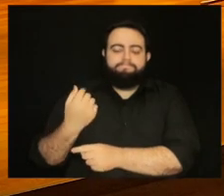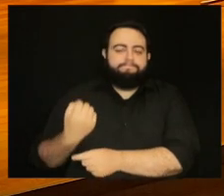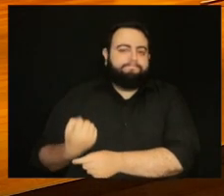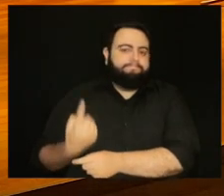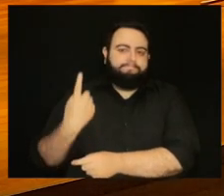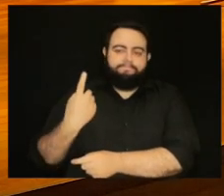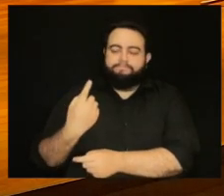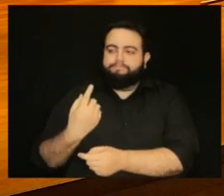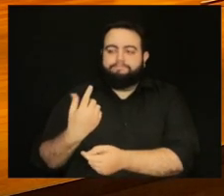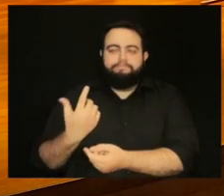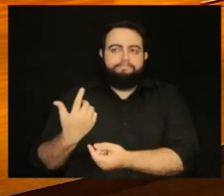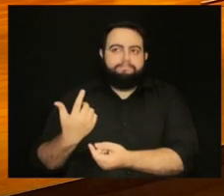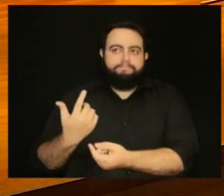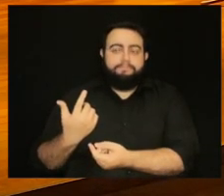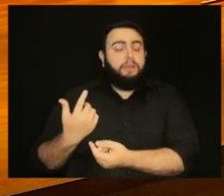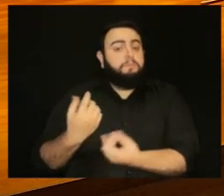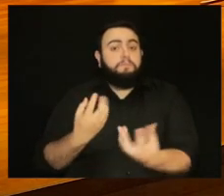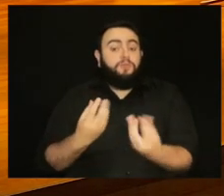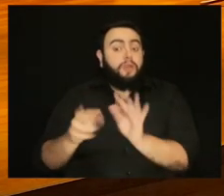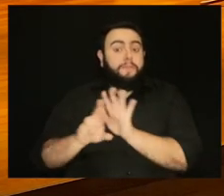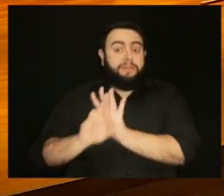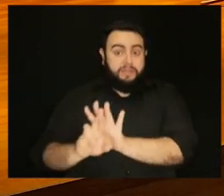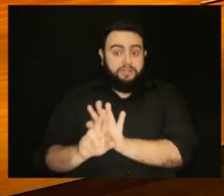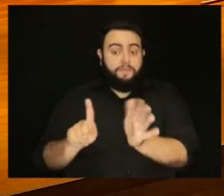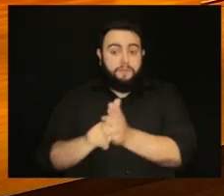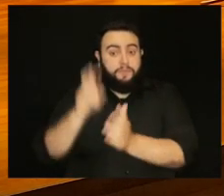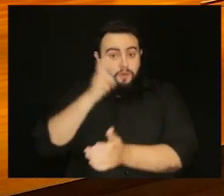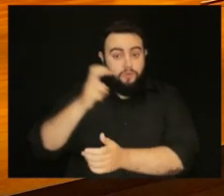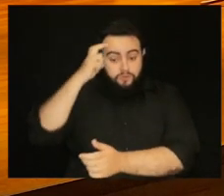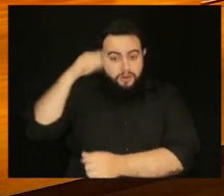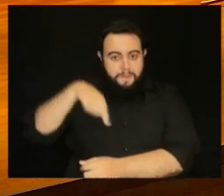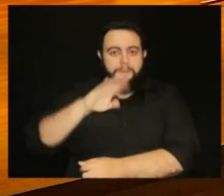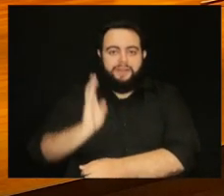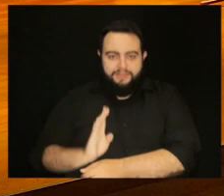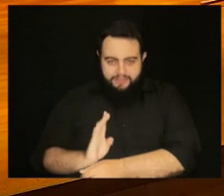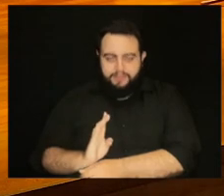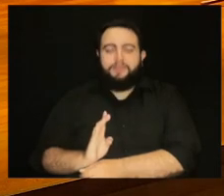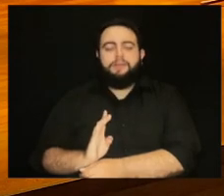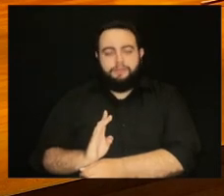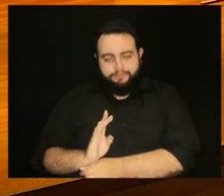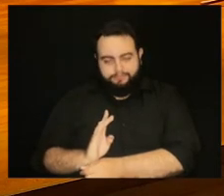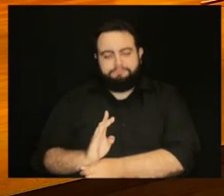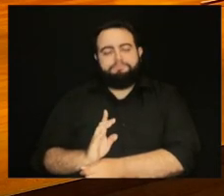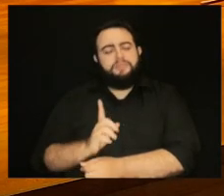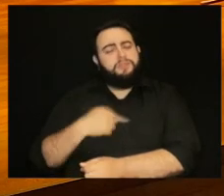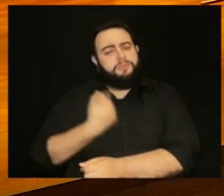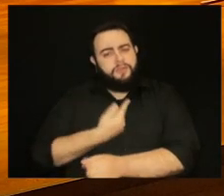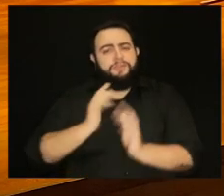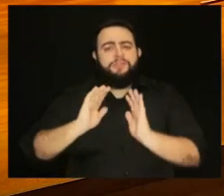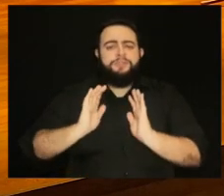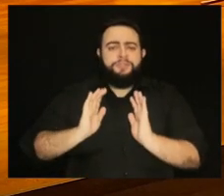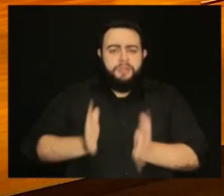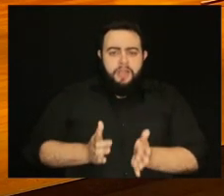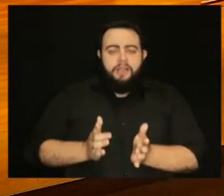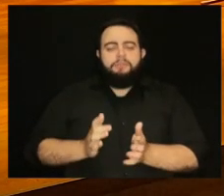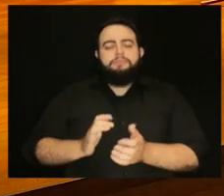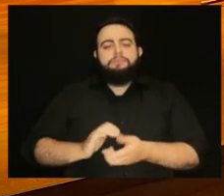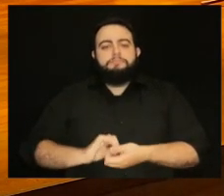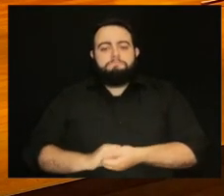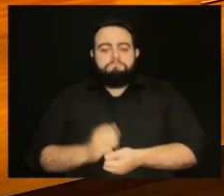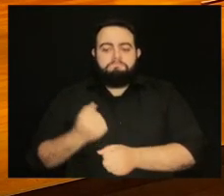representativa do que da cultura brasileira. Inclusive a gente tinha feito já em